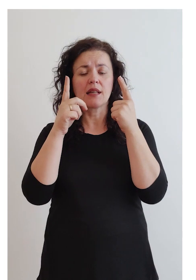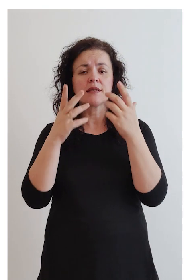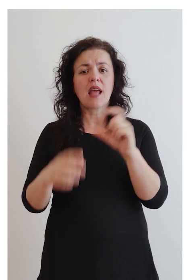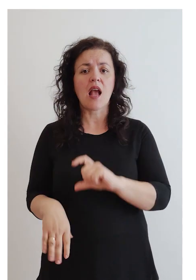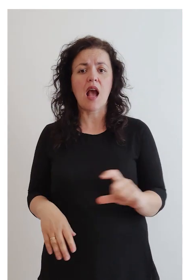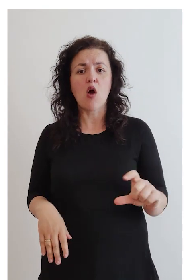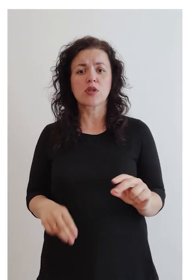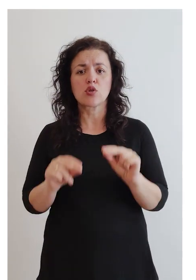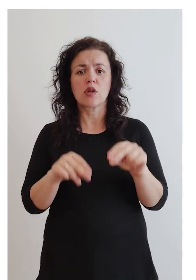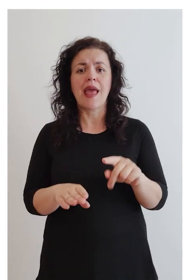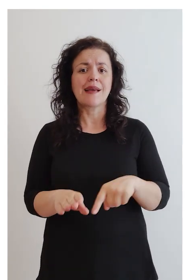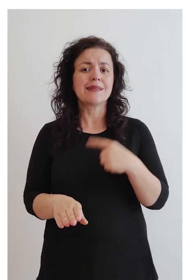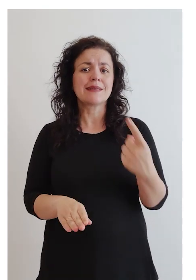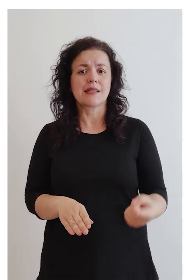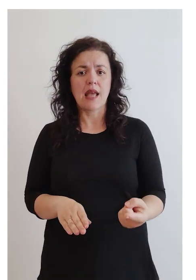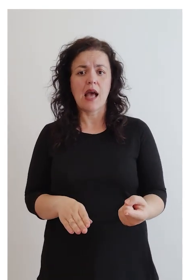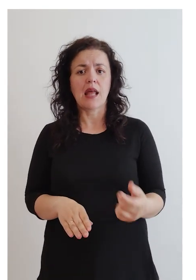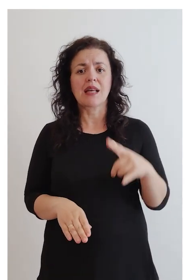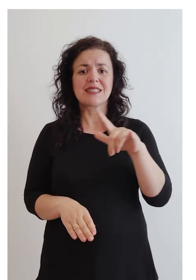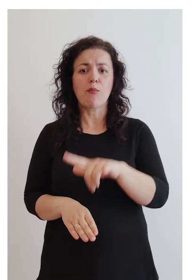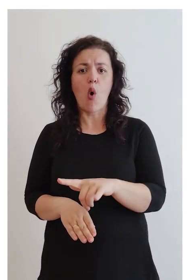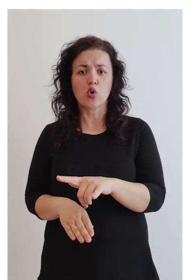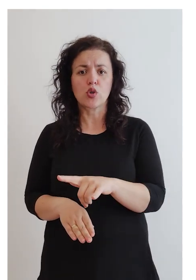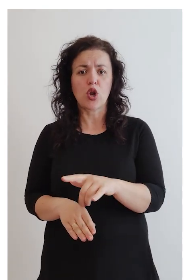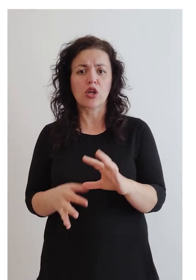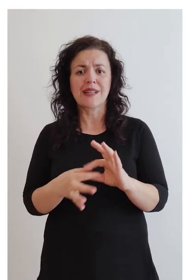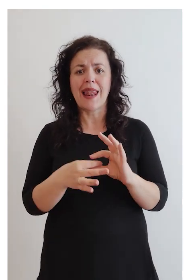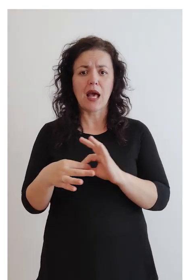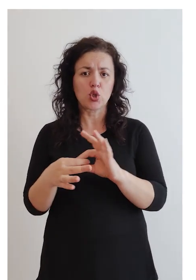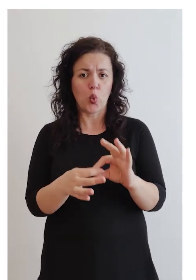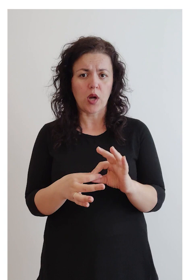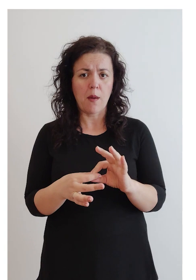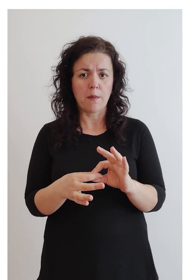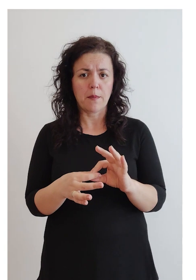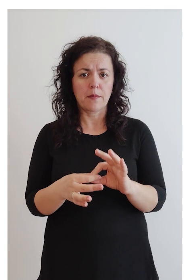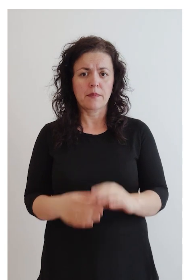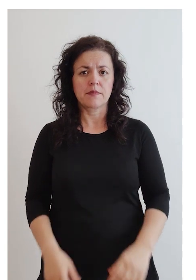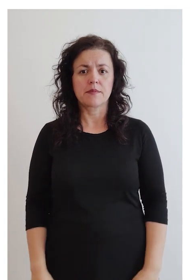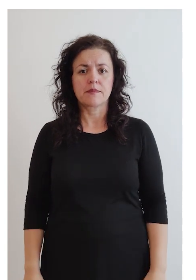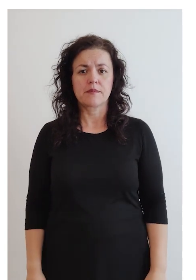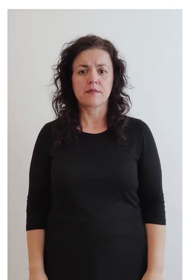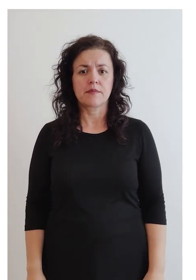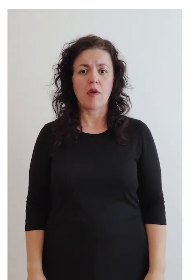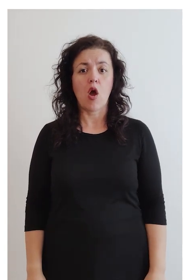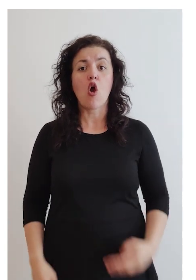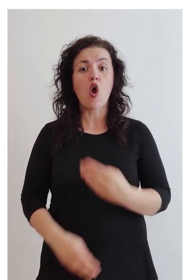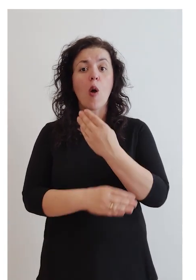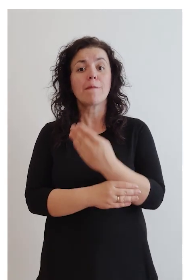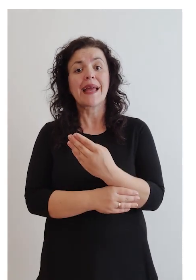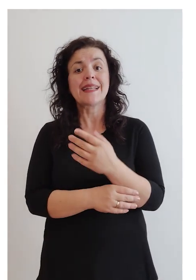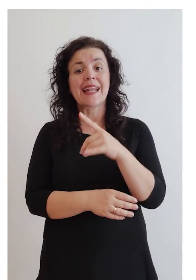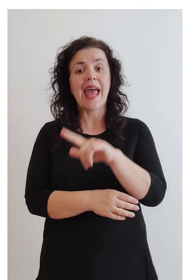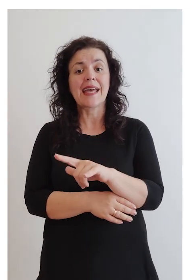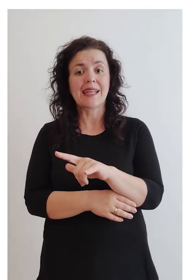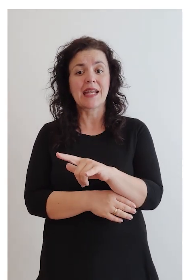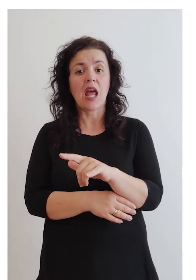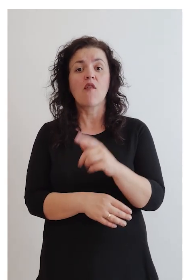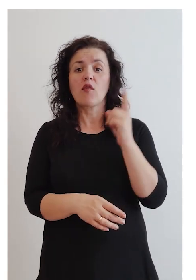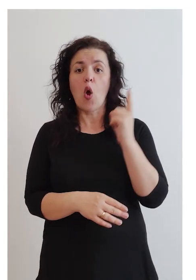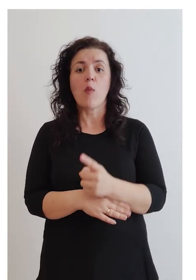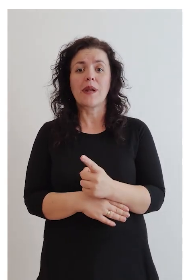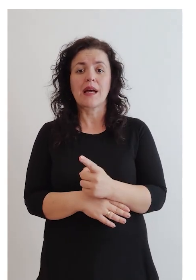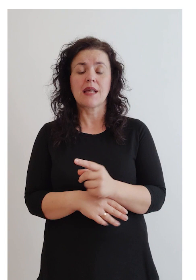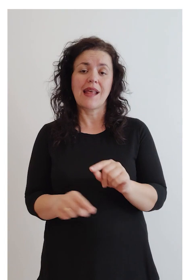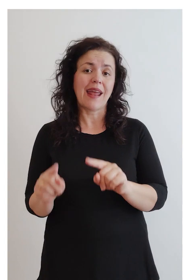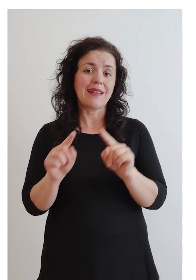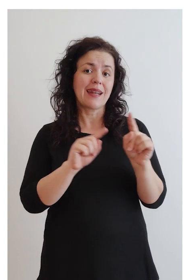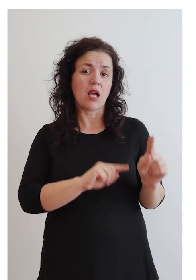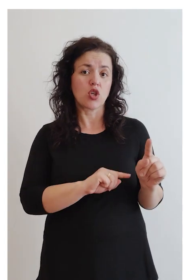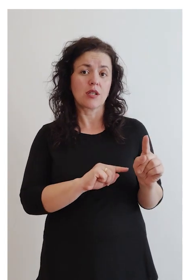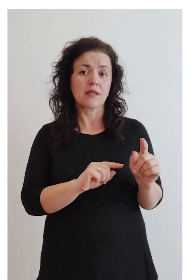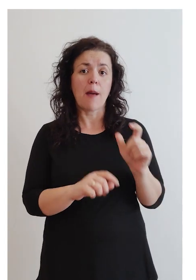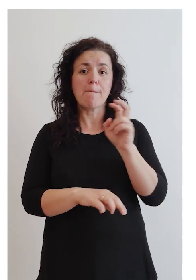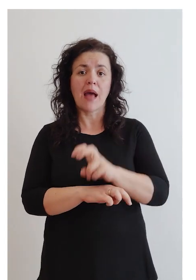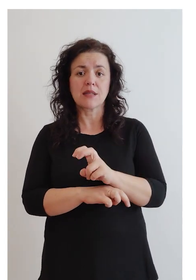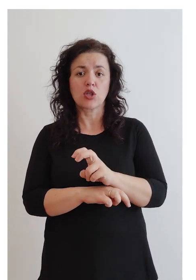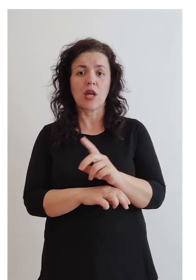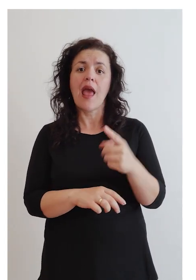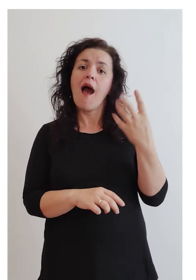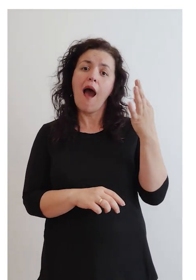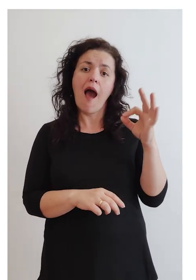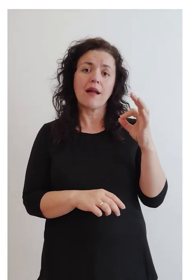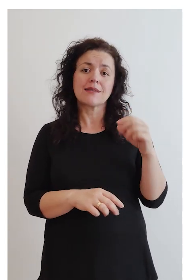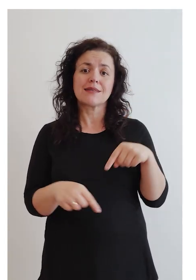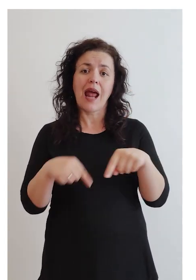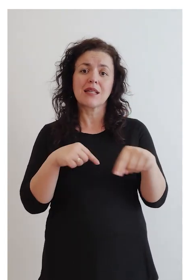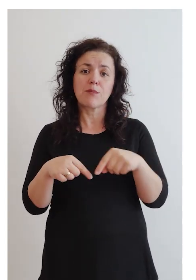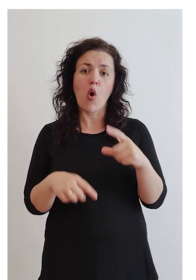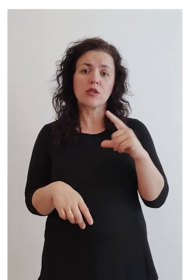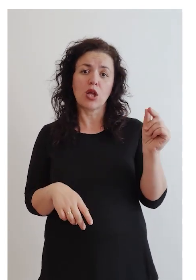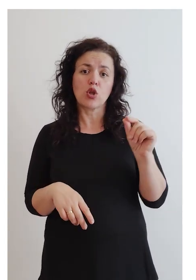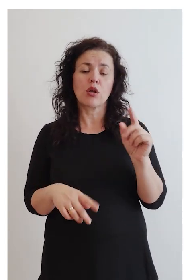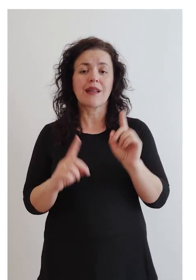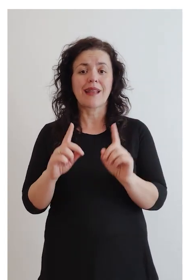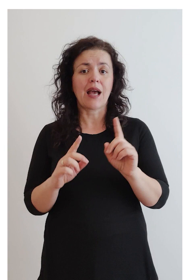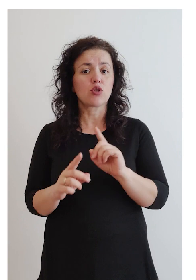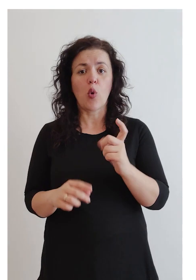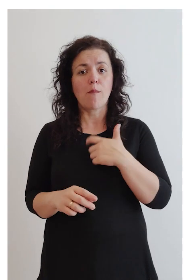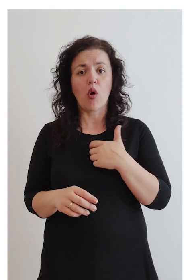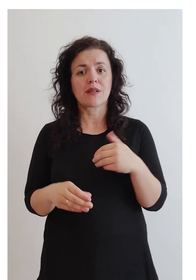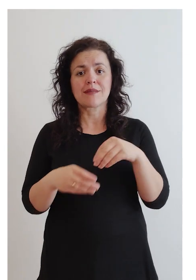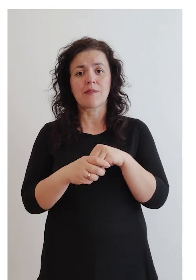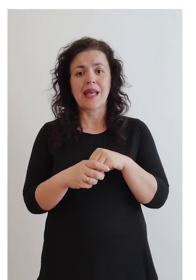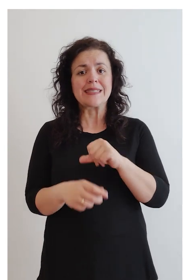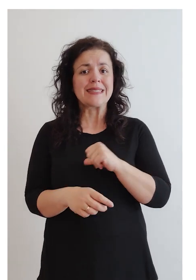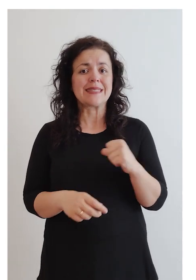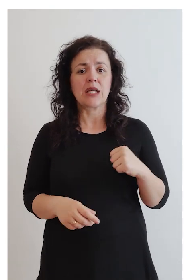Companiile aeriene vor fi obligate să redirecționeze pasagerii spre un alt transportator dacă nu îi pot găzdui singuri în termen de 12 ore de la ora de plecare programată